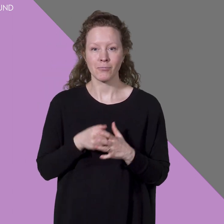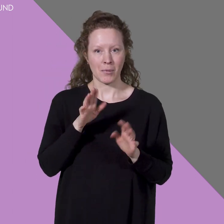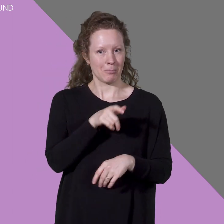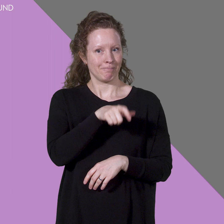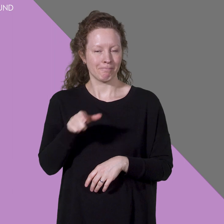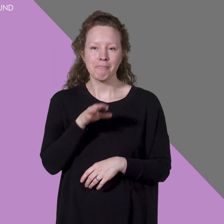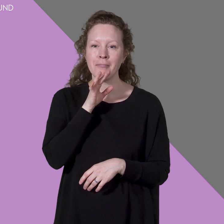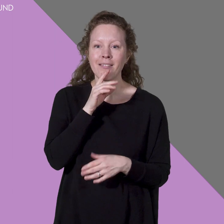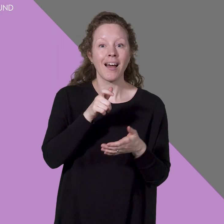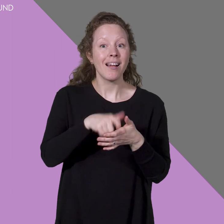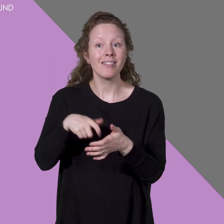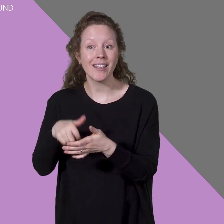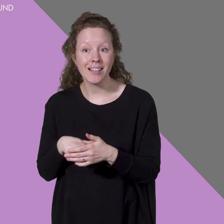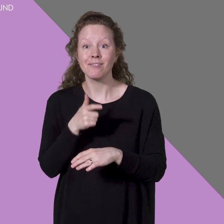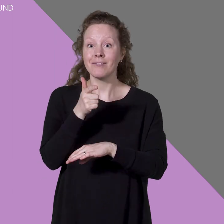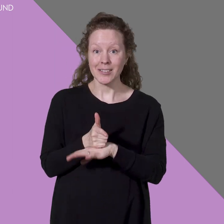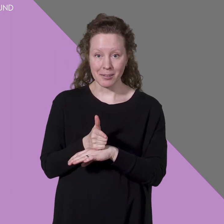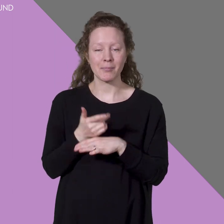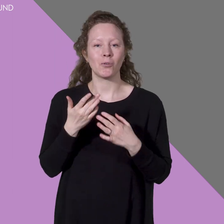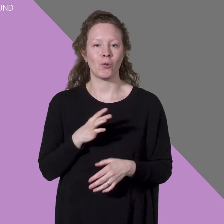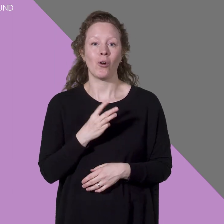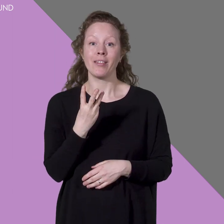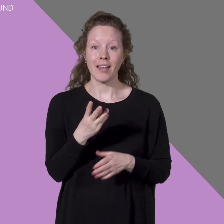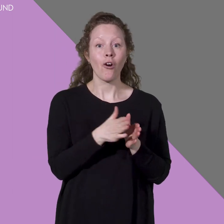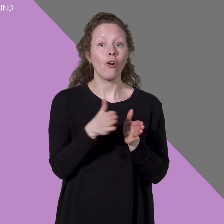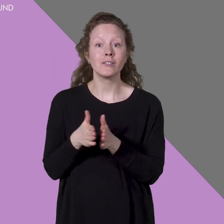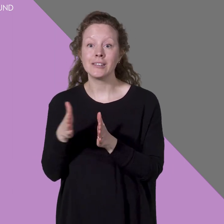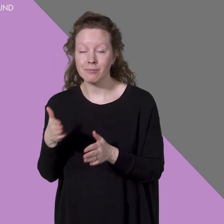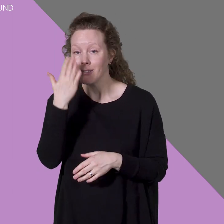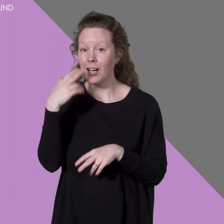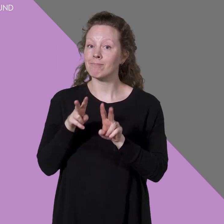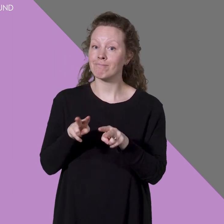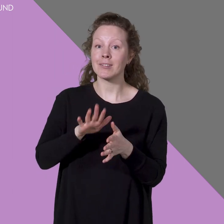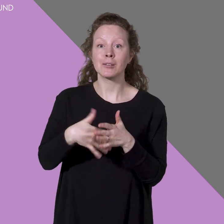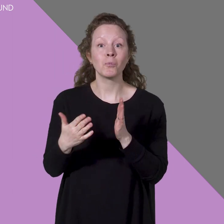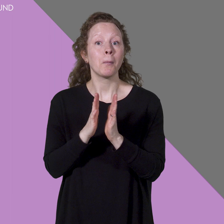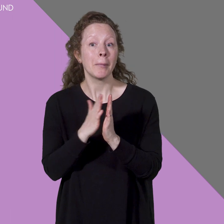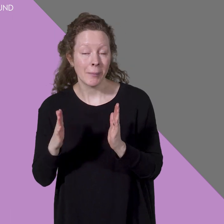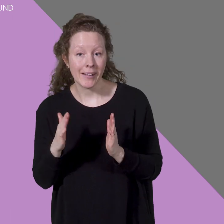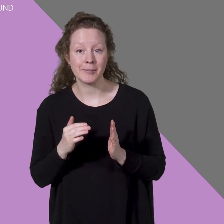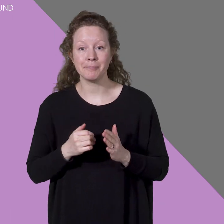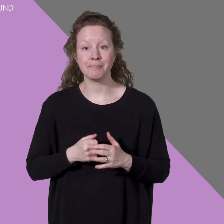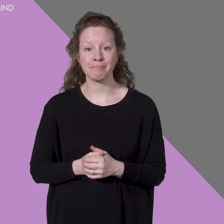Inspelningen av de berättade artiklarna är uppdelad på tre avsnitt - och kan nu ses i Teckenspråkiga biblioteket.